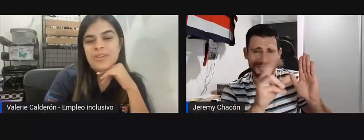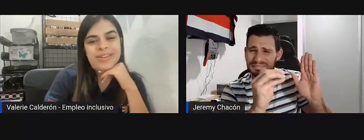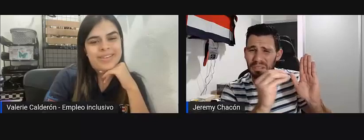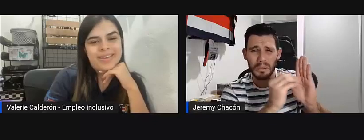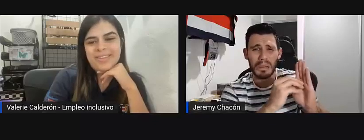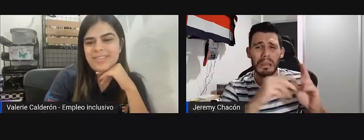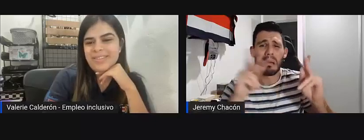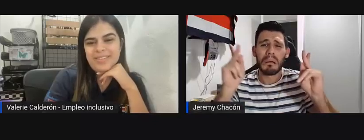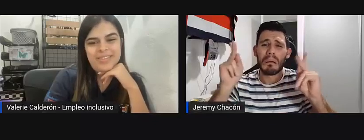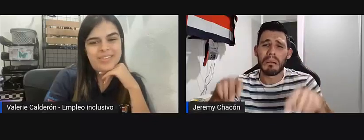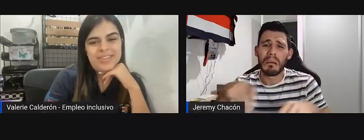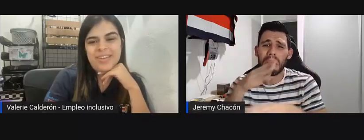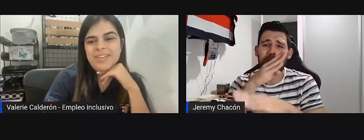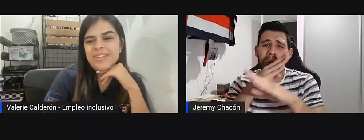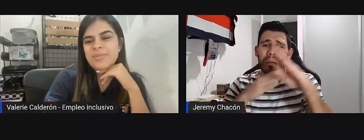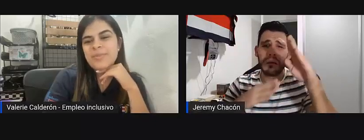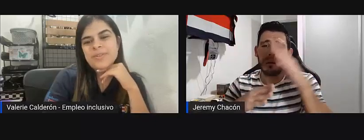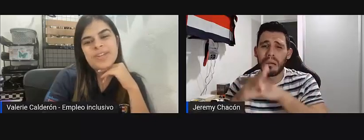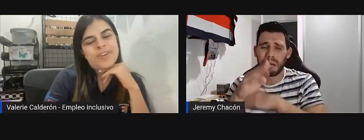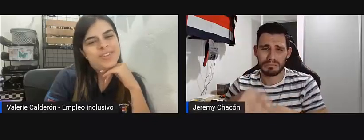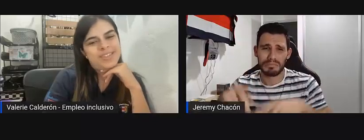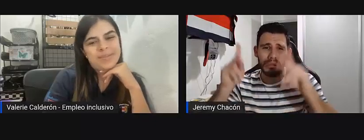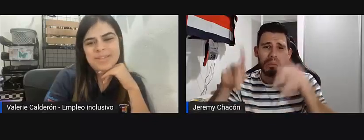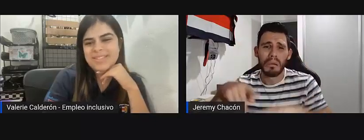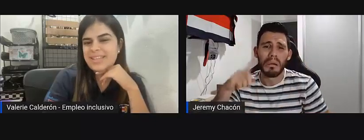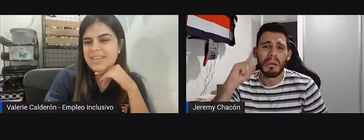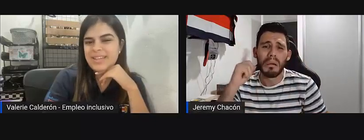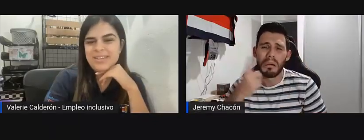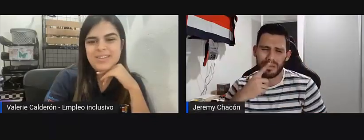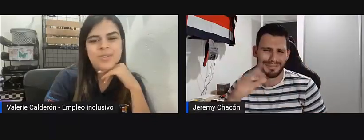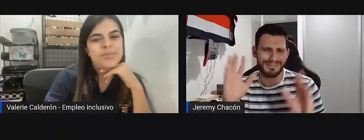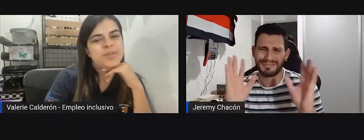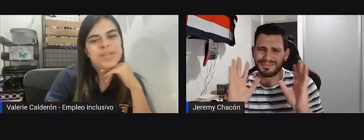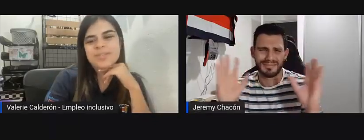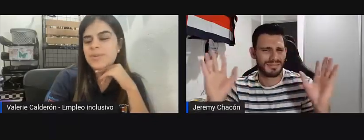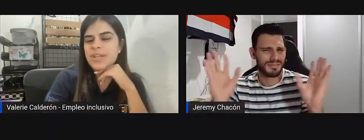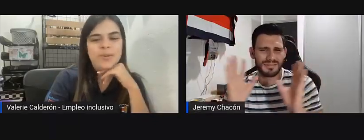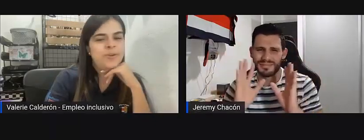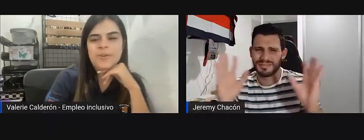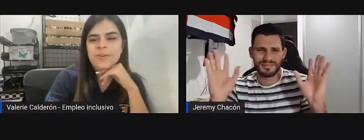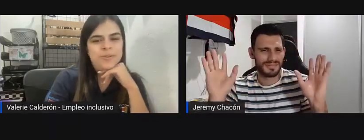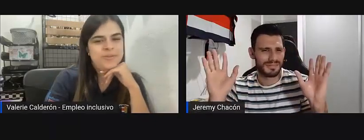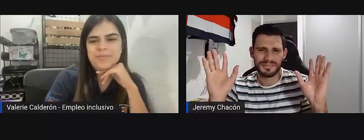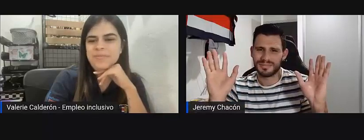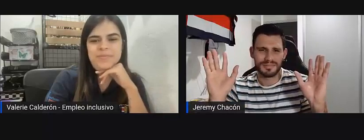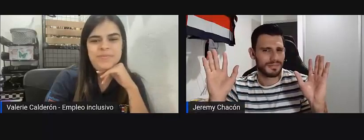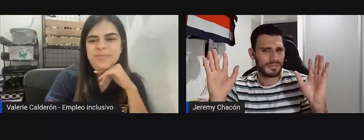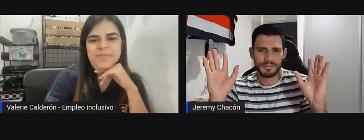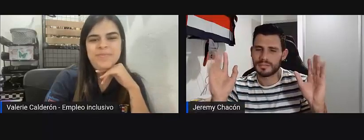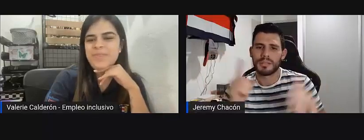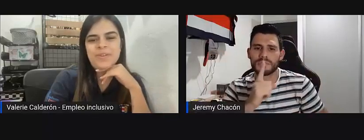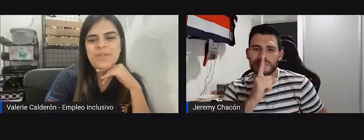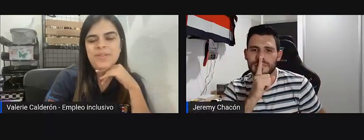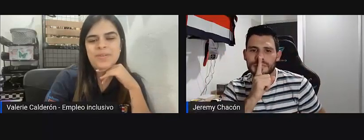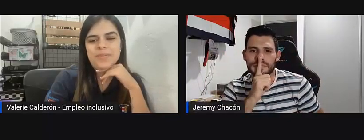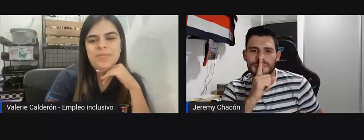que tienen que soy persona con discapacidad que soy persona sorda no no no no no no no no no no